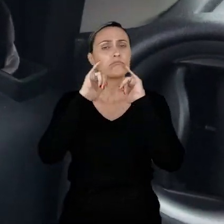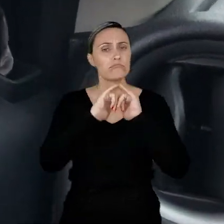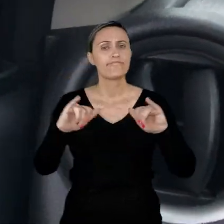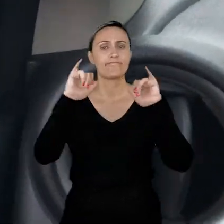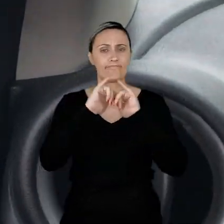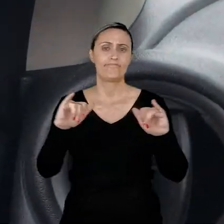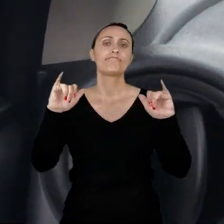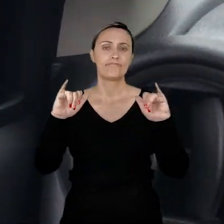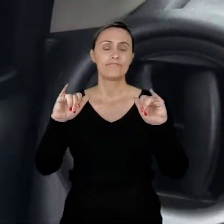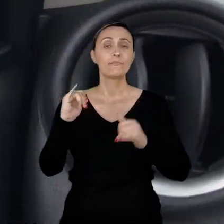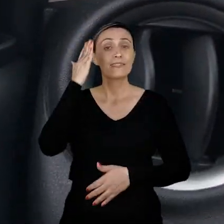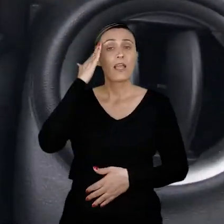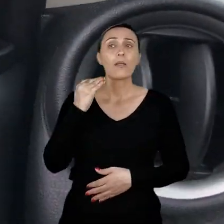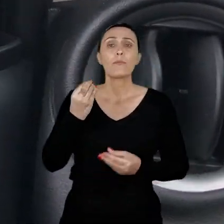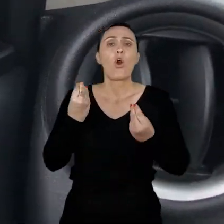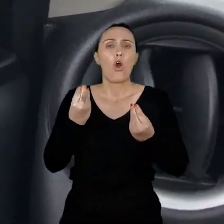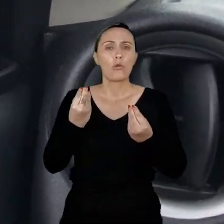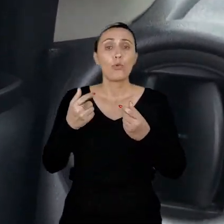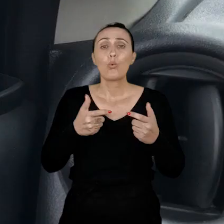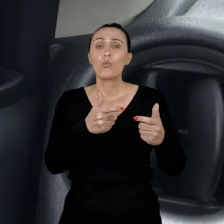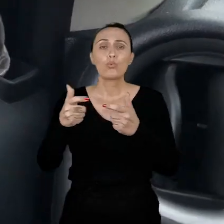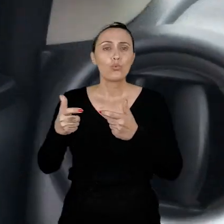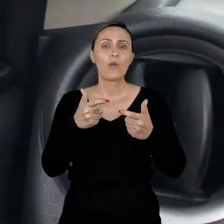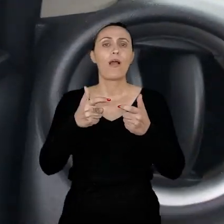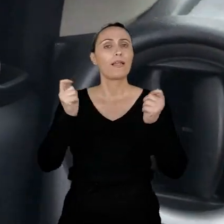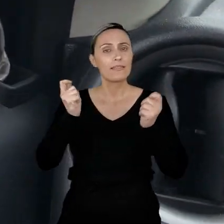e saber onde encontrar e como utilizar tais métodos de prevenção.